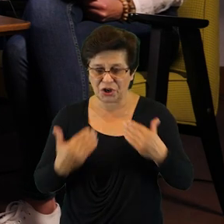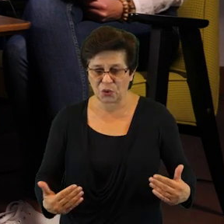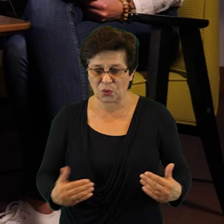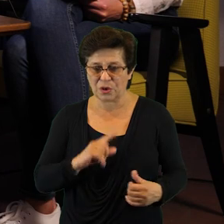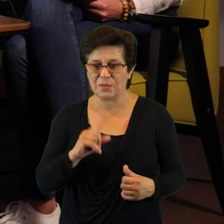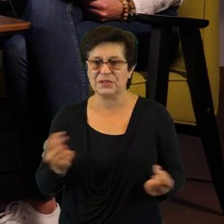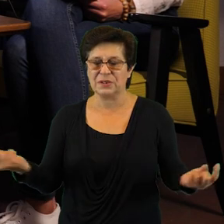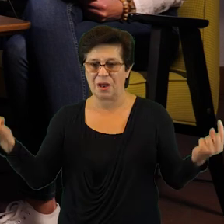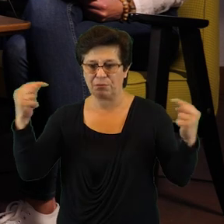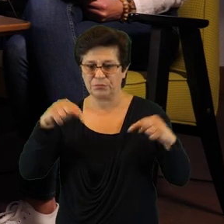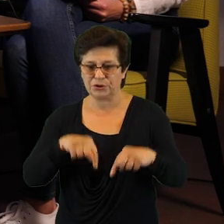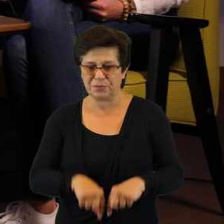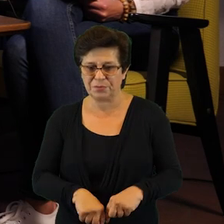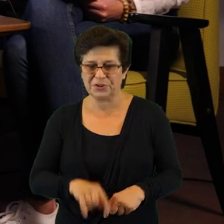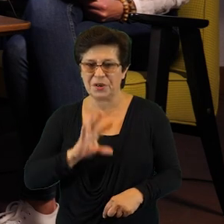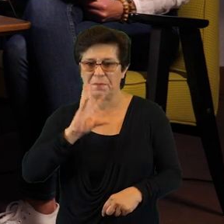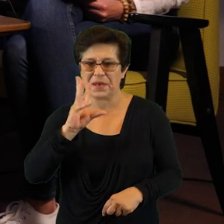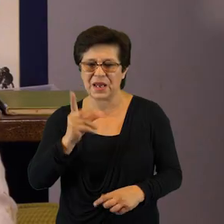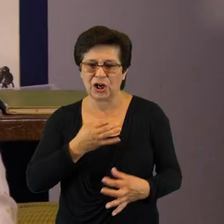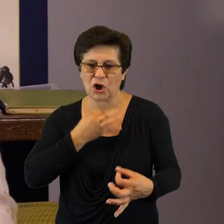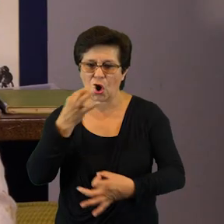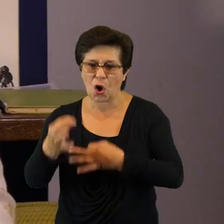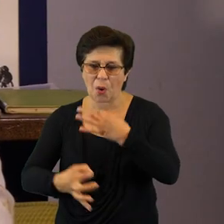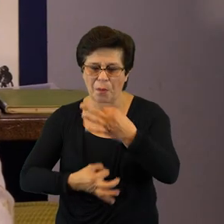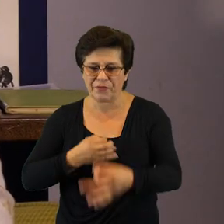dziękujemy za piękne opowieści, za podróż literacką.